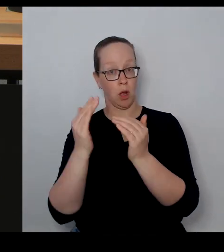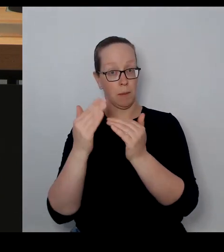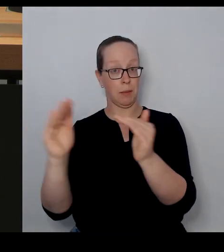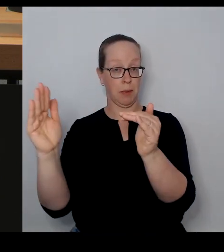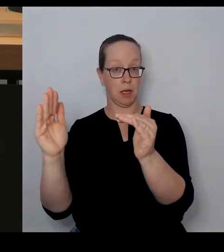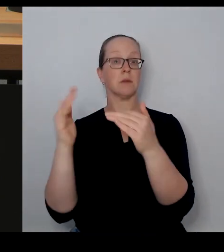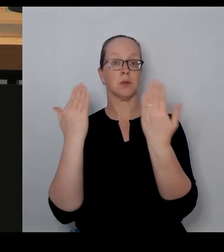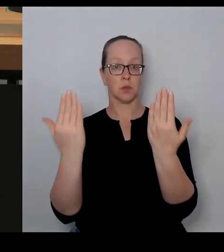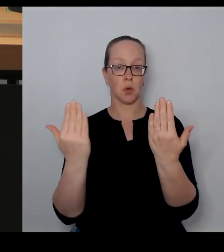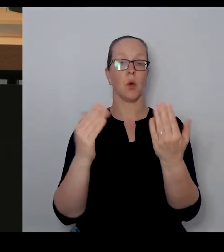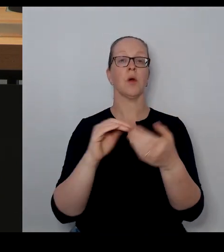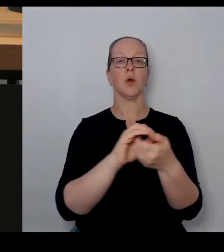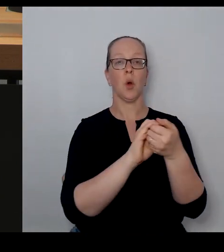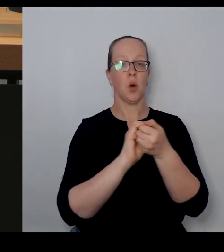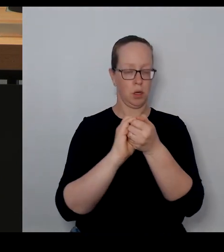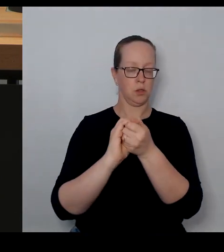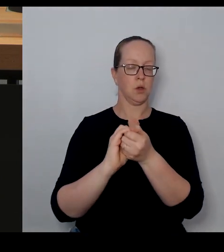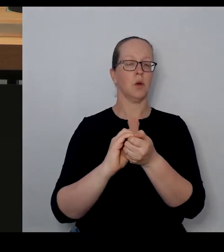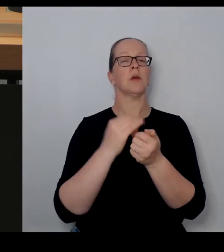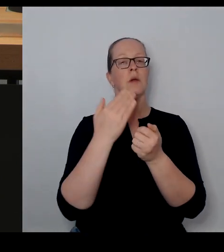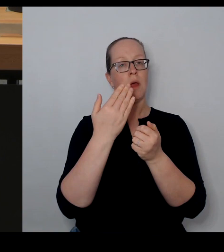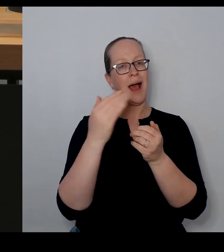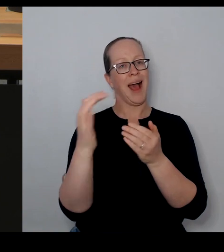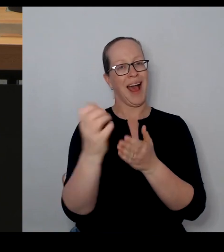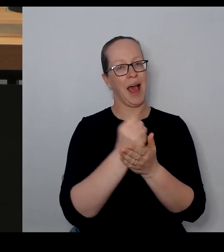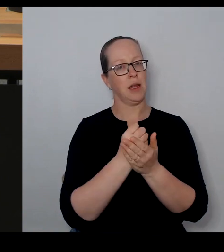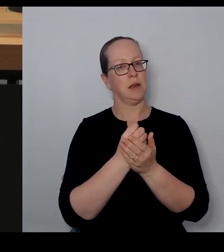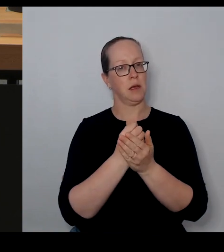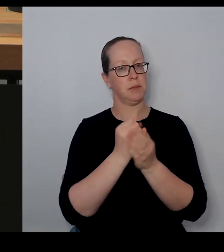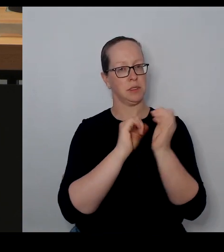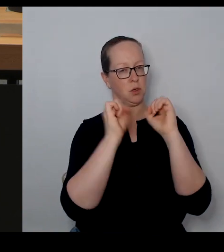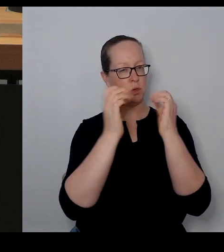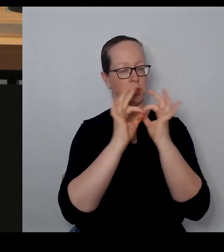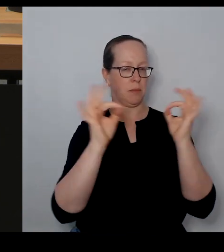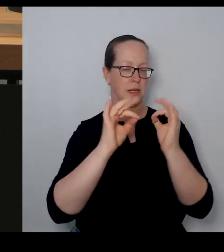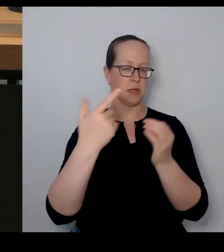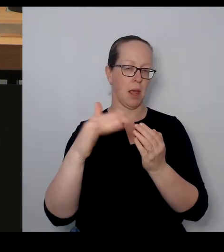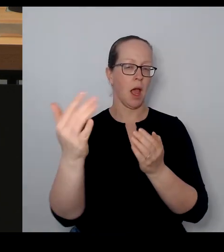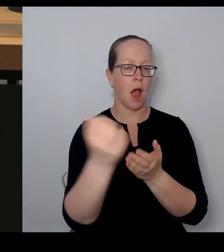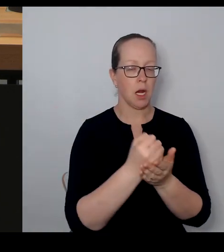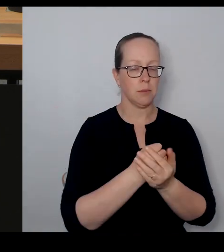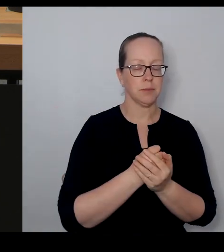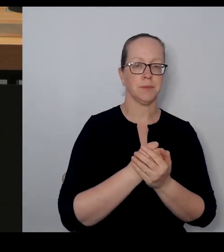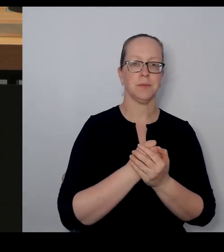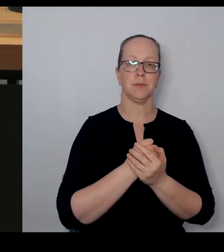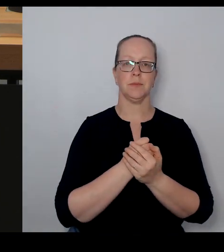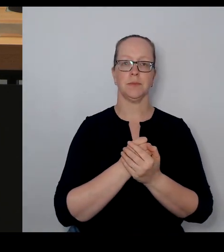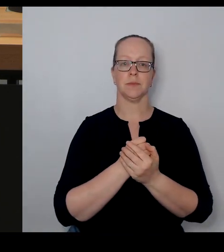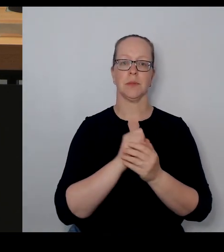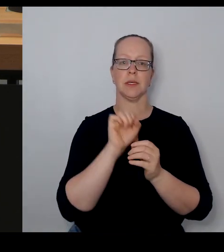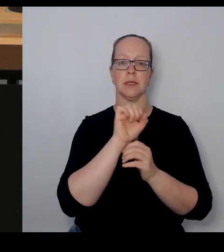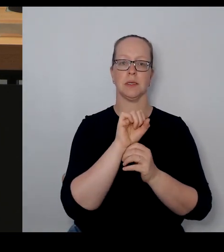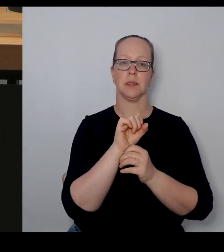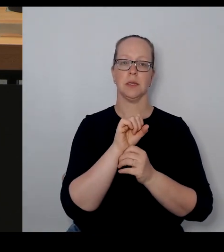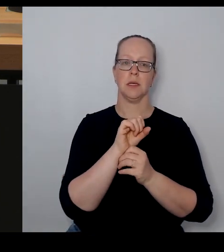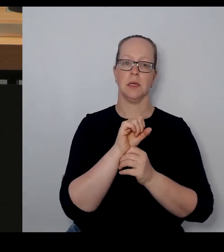Der Senat steht weiterhin vor der Herausforderung, die im Haushalt veranschlagten pauschalen Minderausgaben aufzulösen. Aber ich bin zuversichtlich, dass die